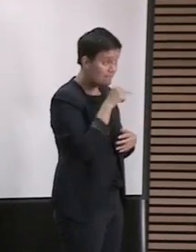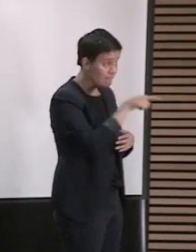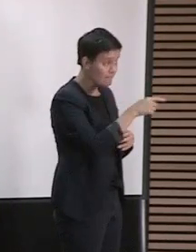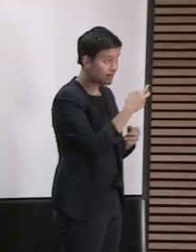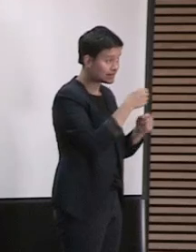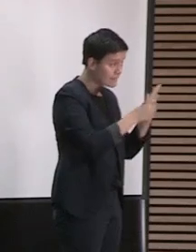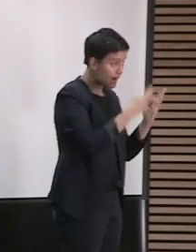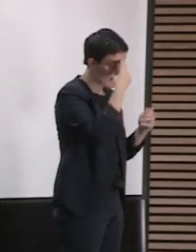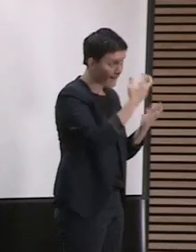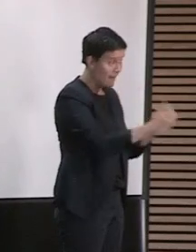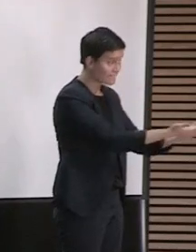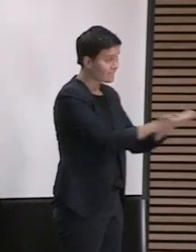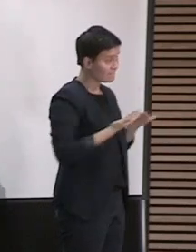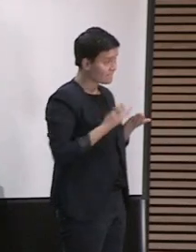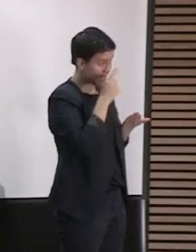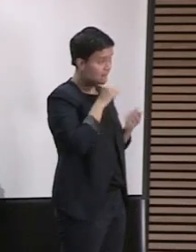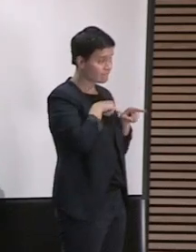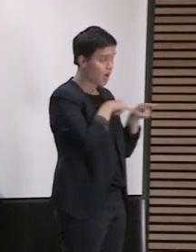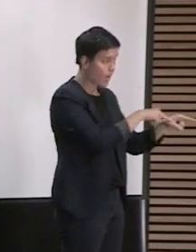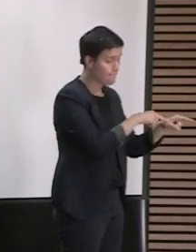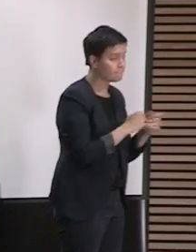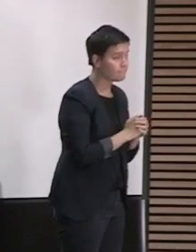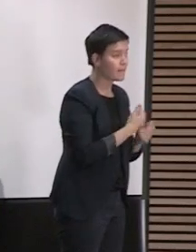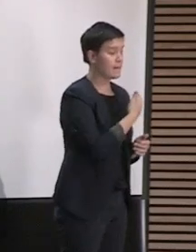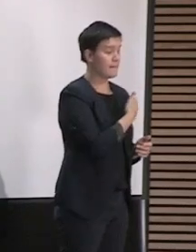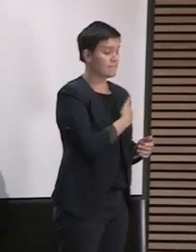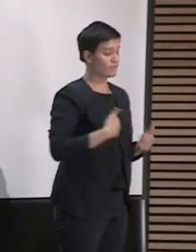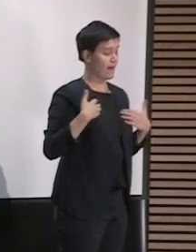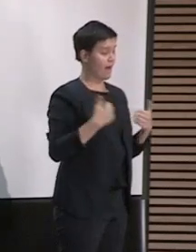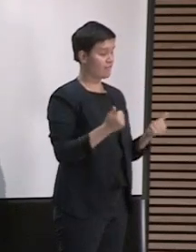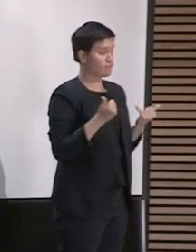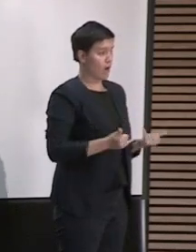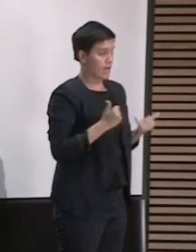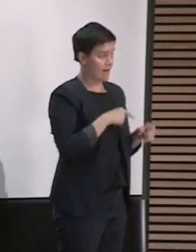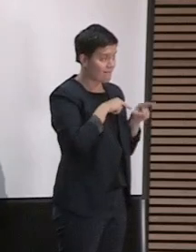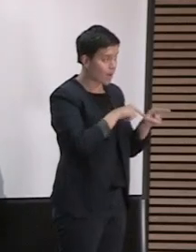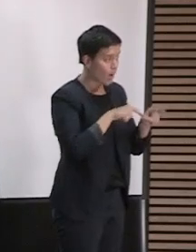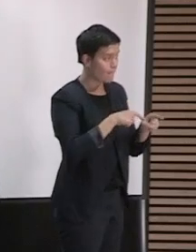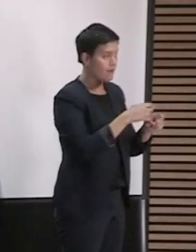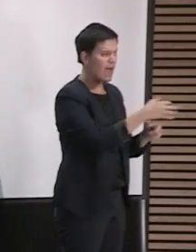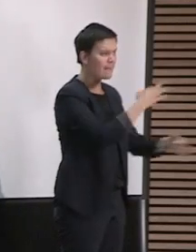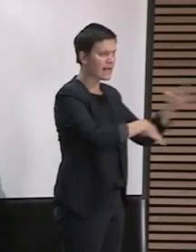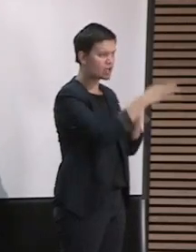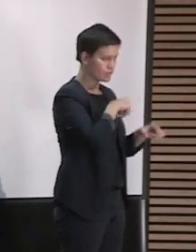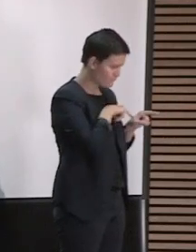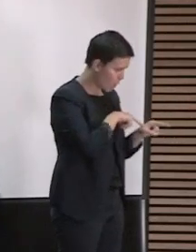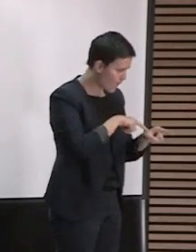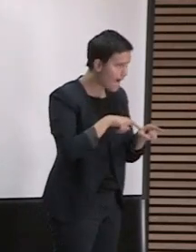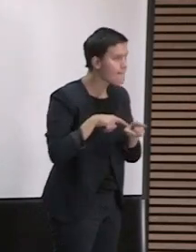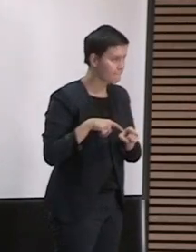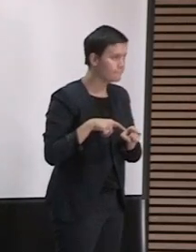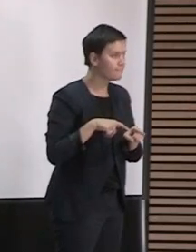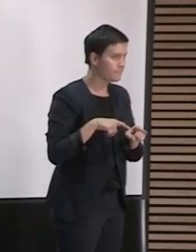pa ki a tatou. Te tiki